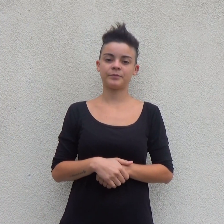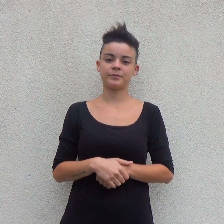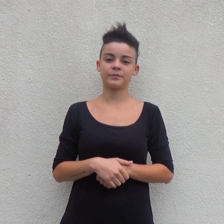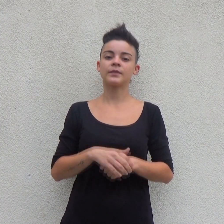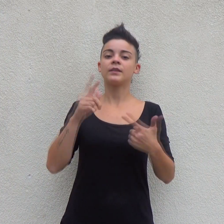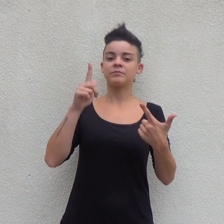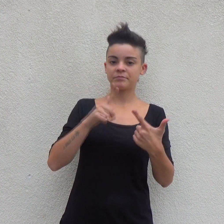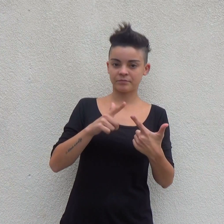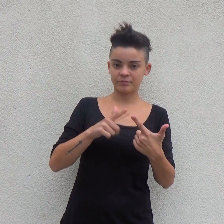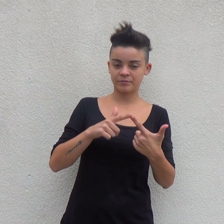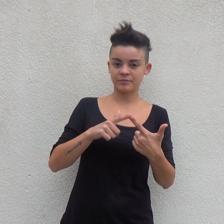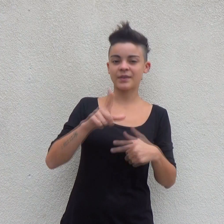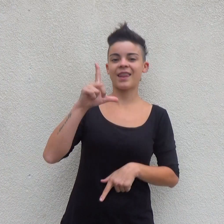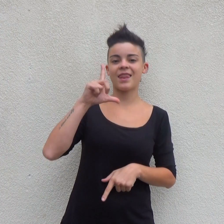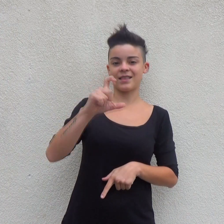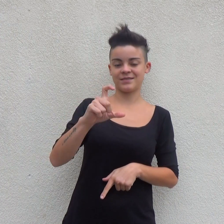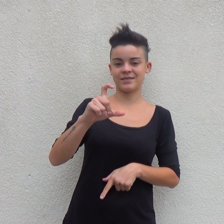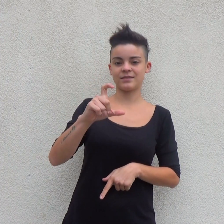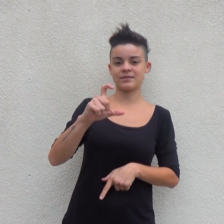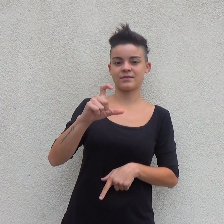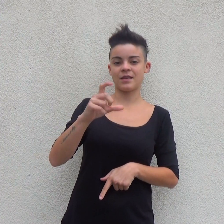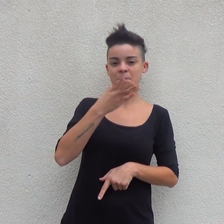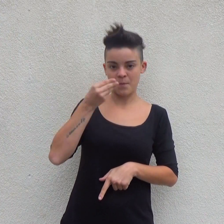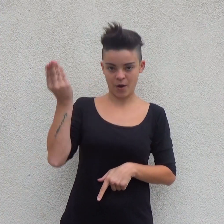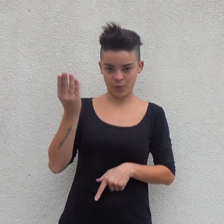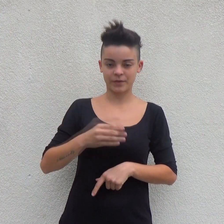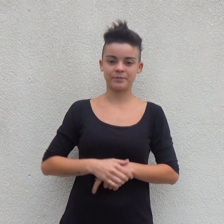Licenciada Maria Eugenia Almeida.